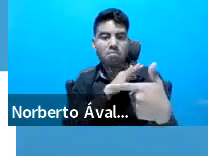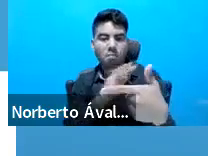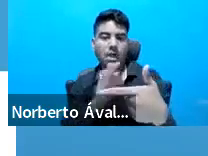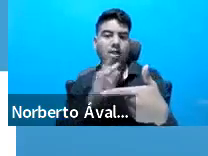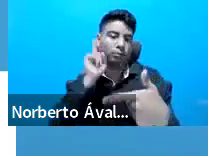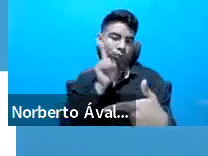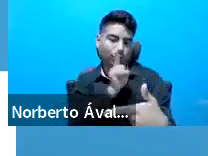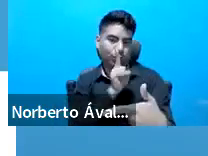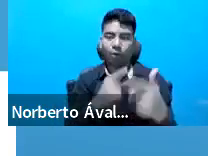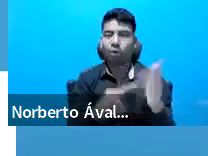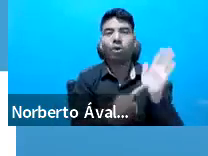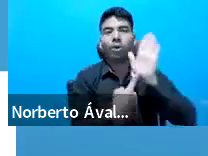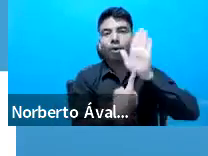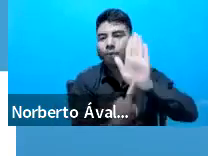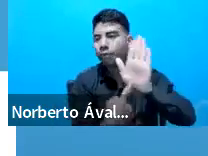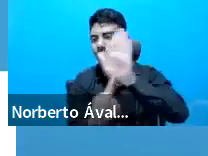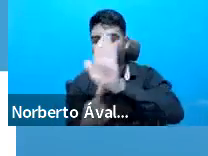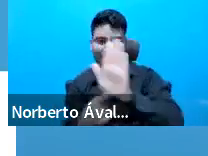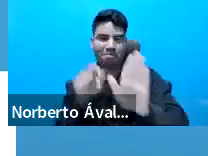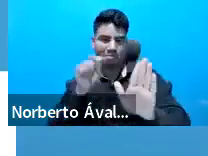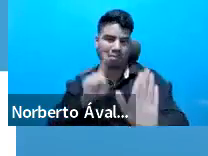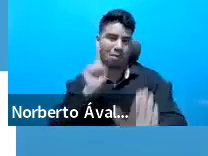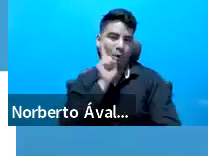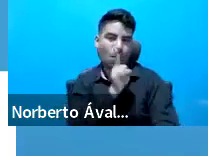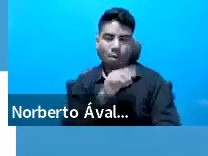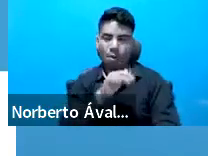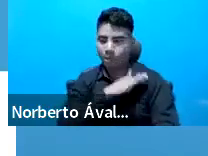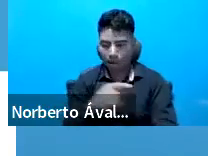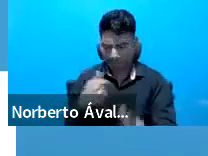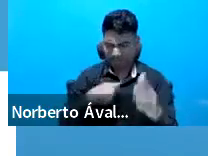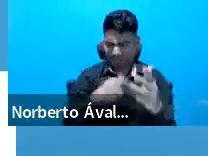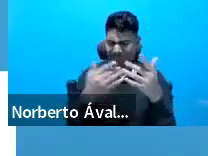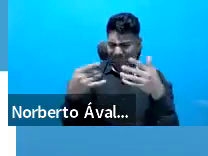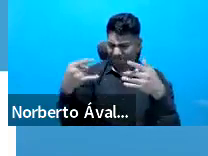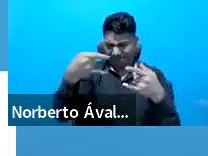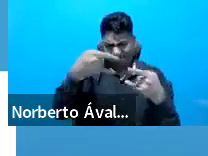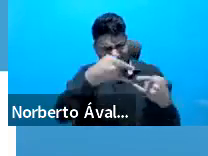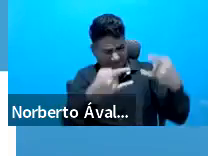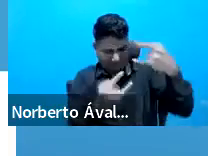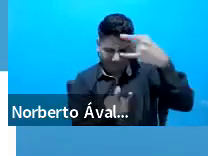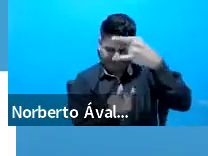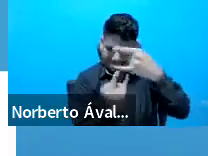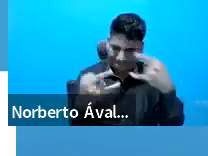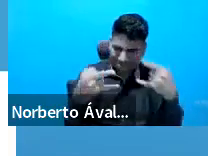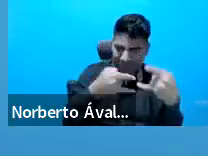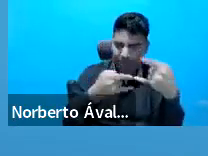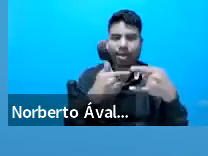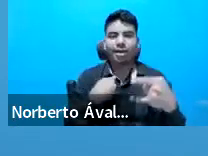d solo mostrándoles a las personas sordas. Esta imagen y que ellos jugaran imagen y que ellos jugaran con ella y trataban trataran de trataran de describir de qué se